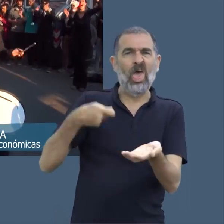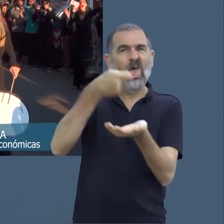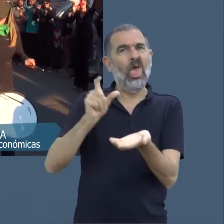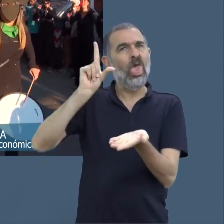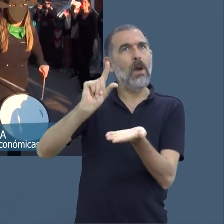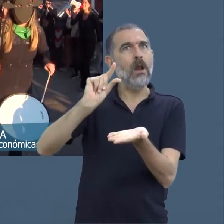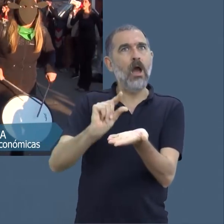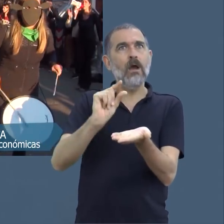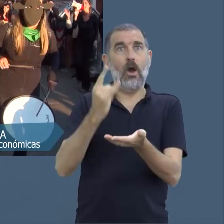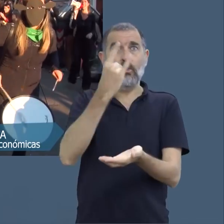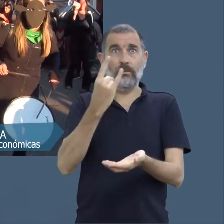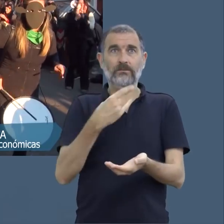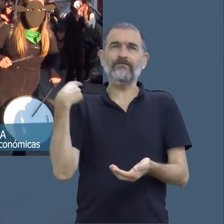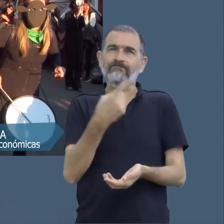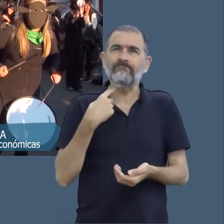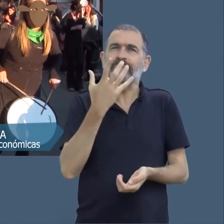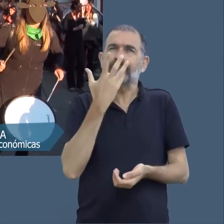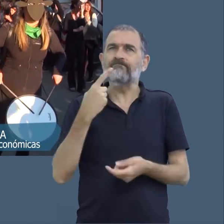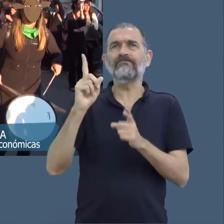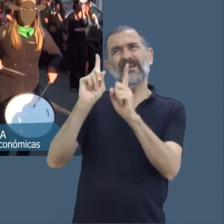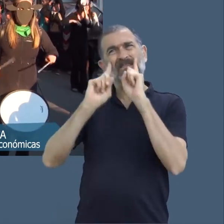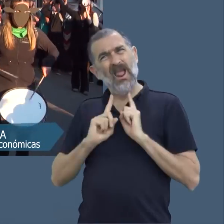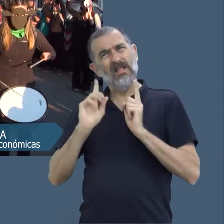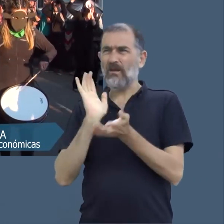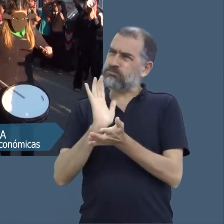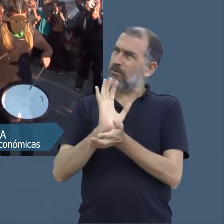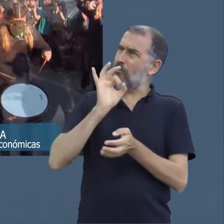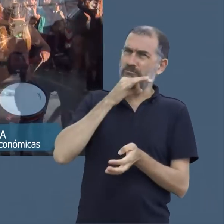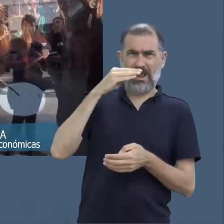la Universidad y preferimos que nos traten como las ovejas negras, pero ovejas negras